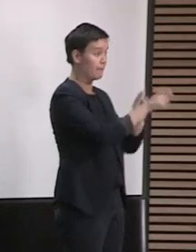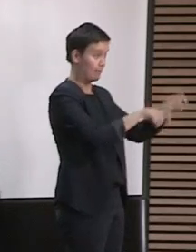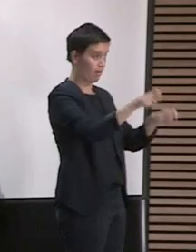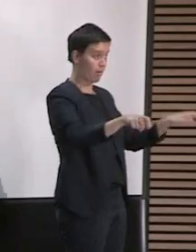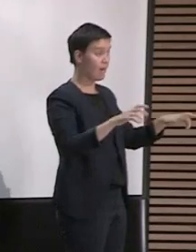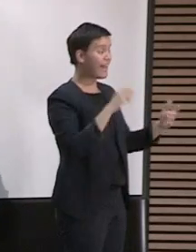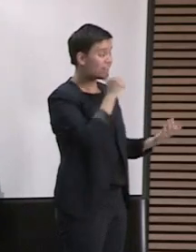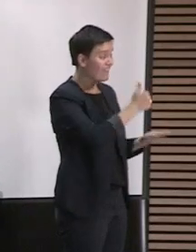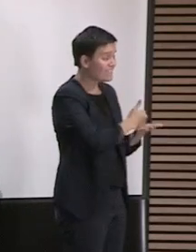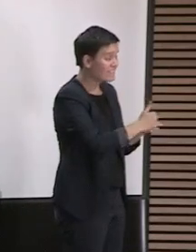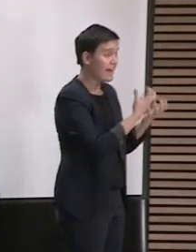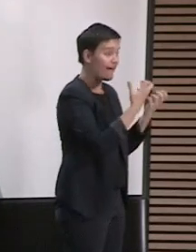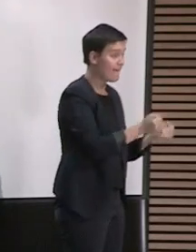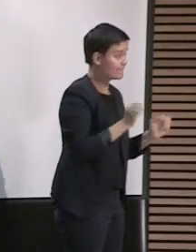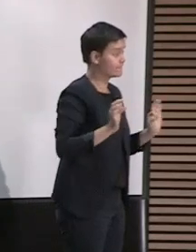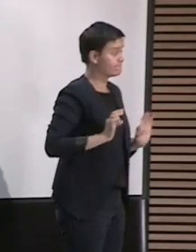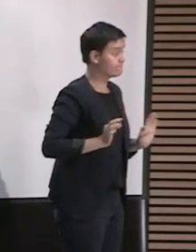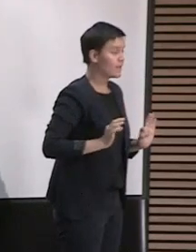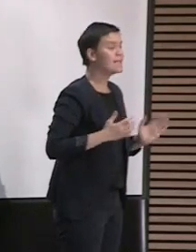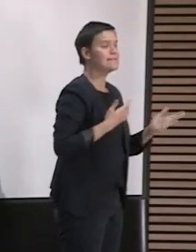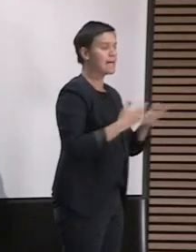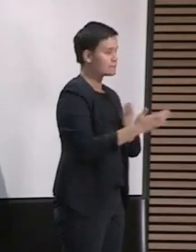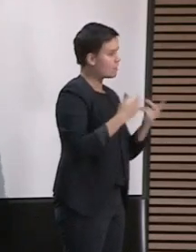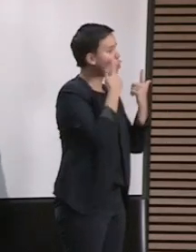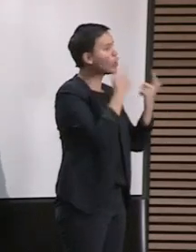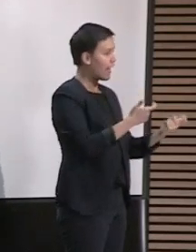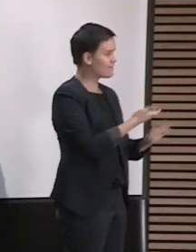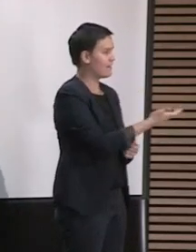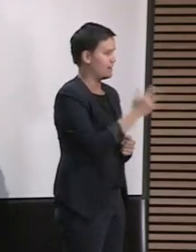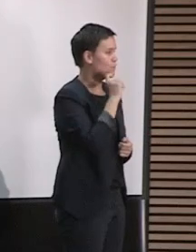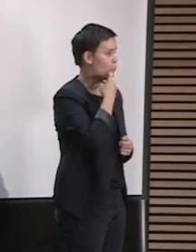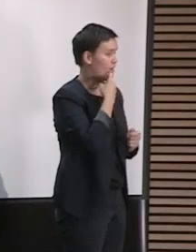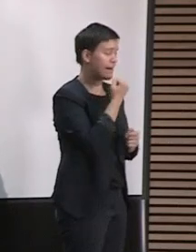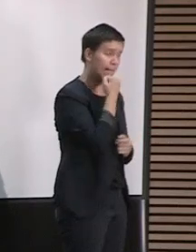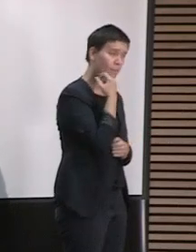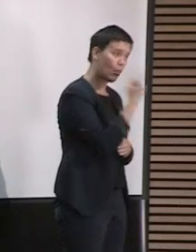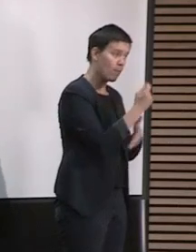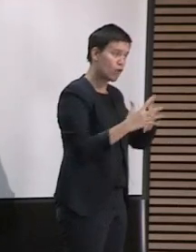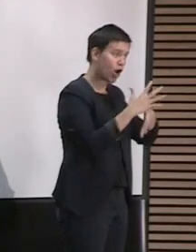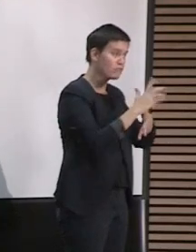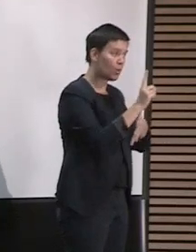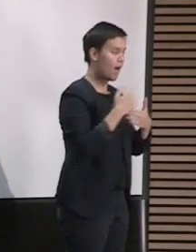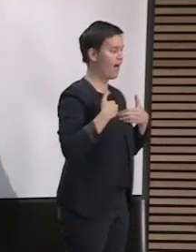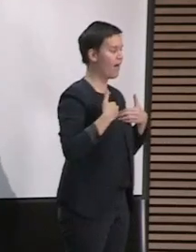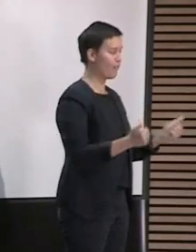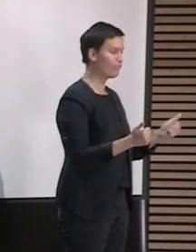taea e taatau te haere te mahi me te kore e whakaara i nga haki whero me te pa ki te whakahekenga? GRANT